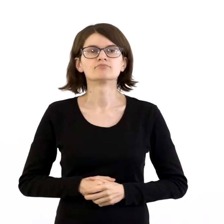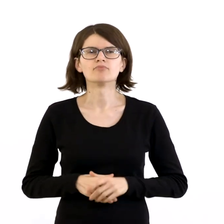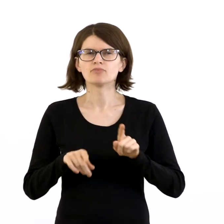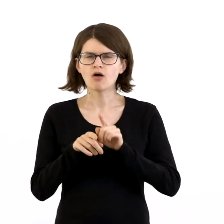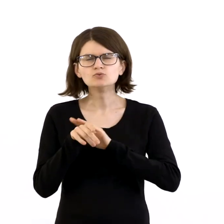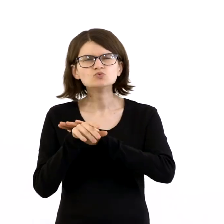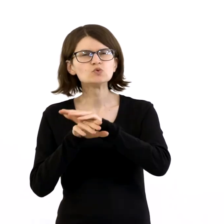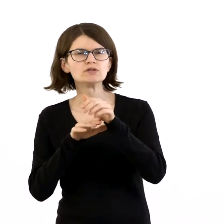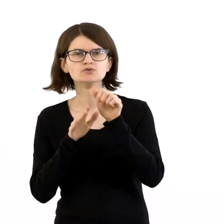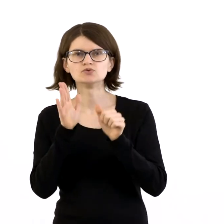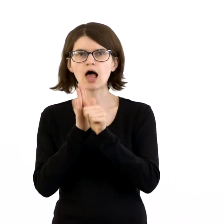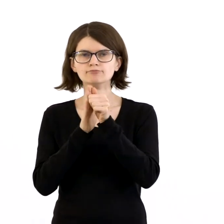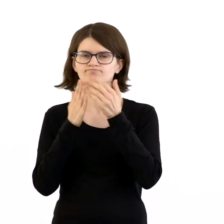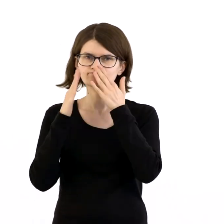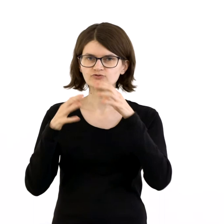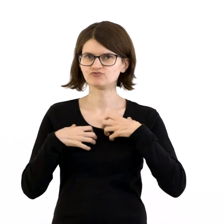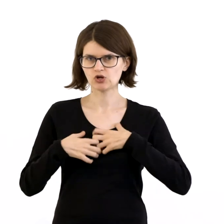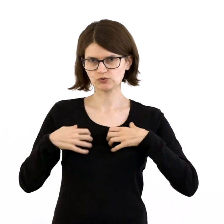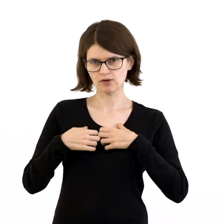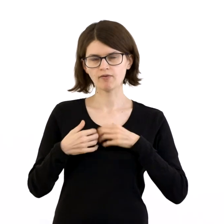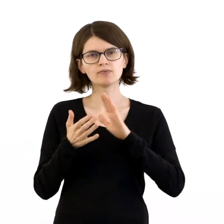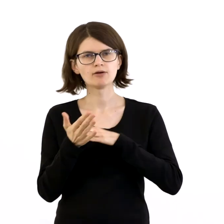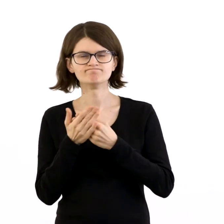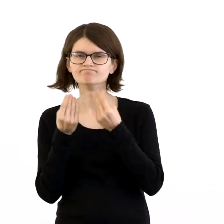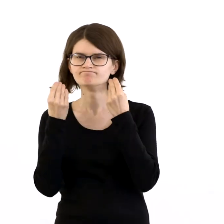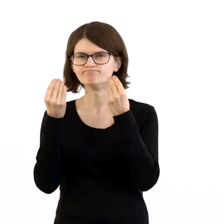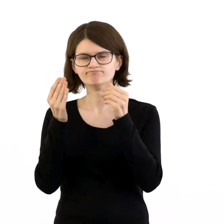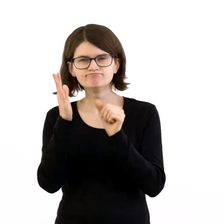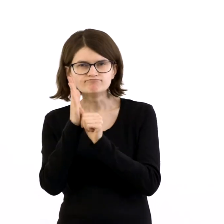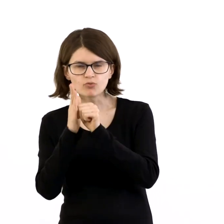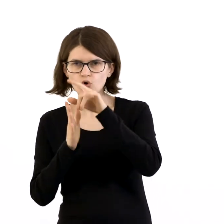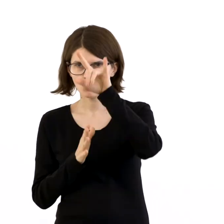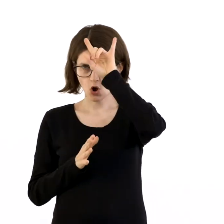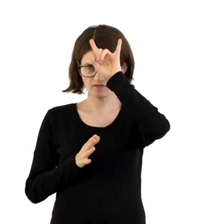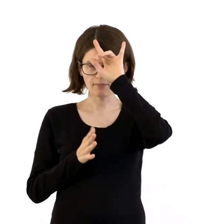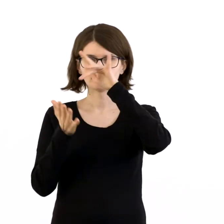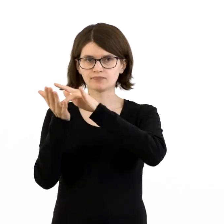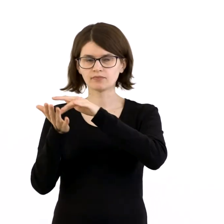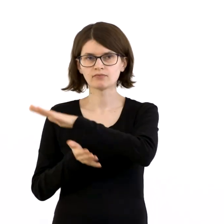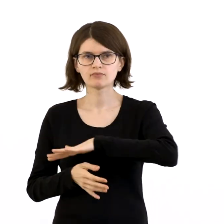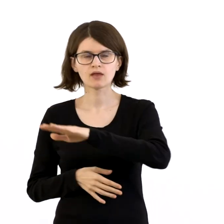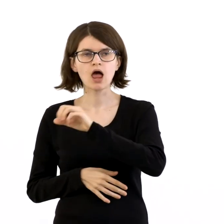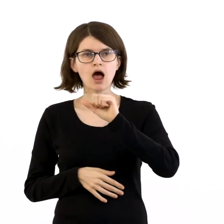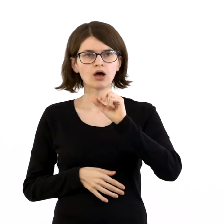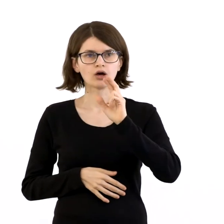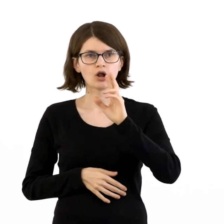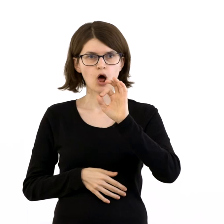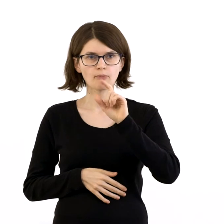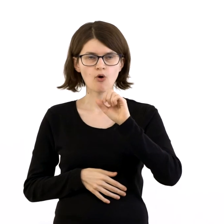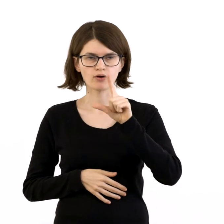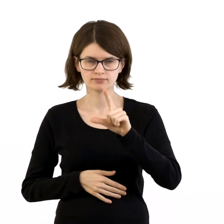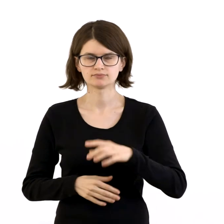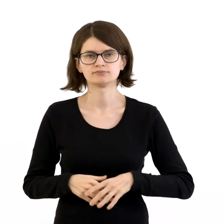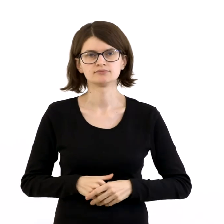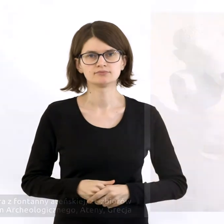Słynne były również jego wizerunki zwierząt, zachwyt wzbudzała m.in. rzeźba krowy na Akropolu.